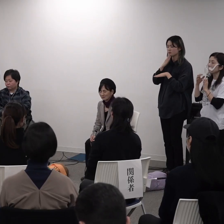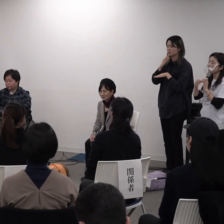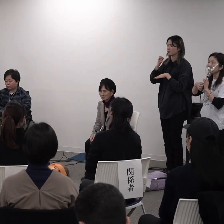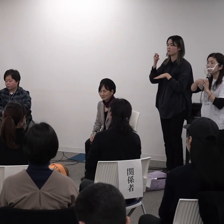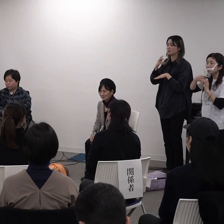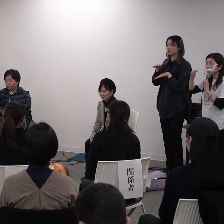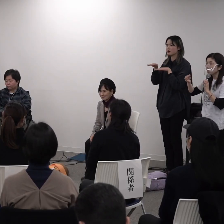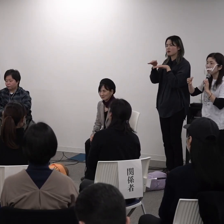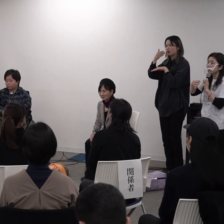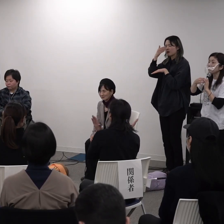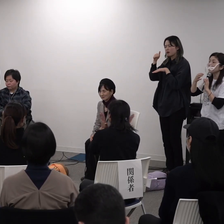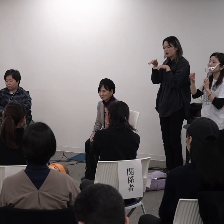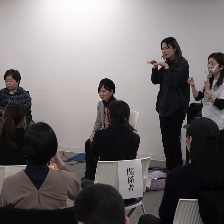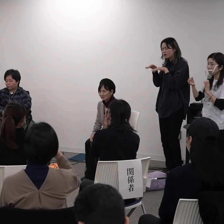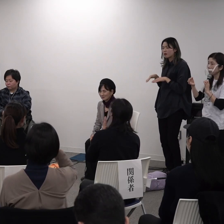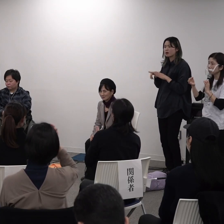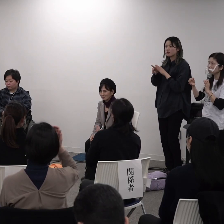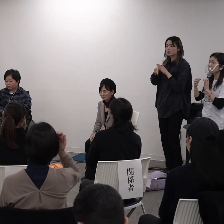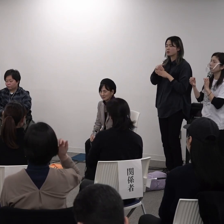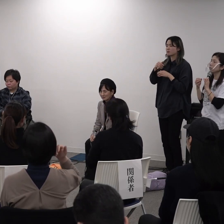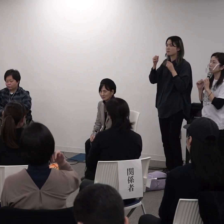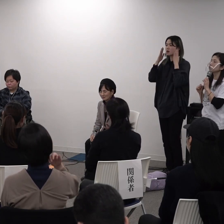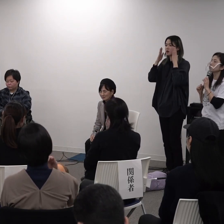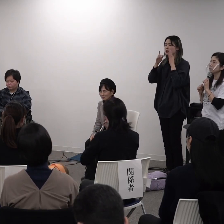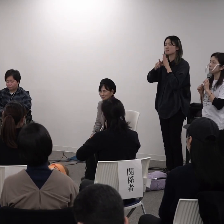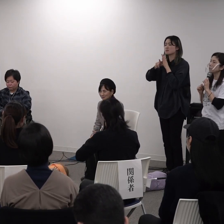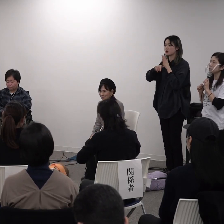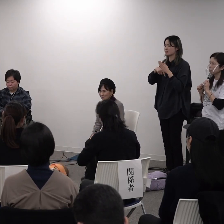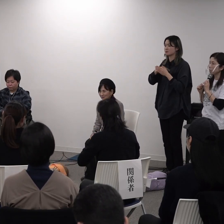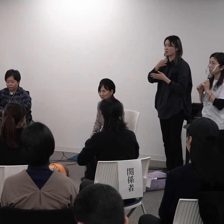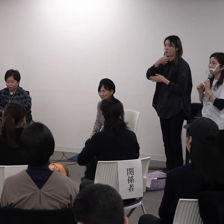やっぱり自分の声の出し方すごく練習難しいんですね